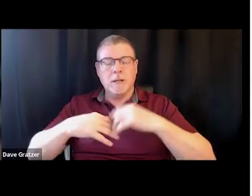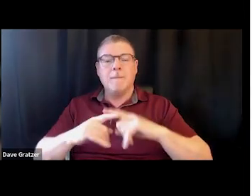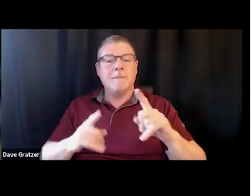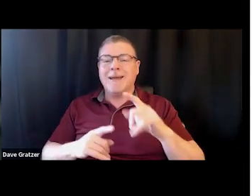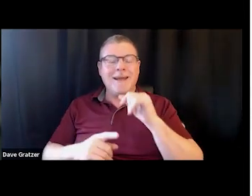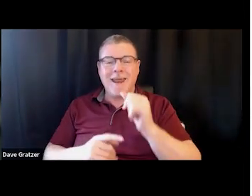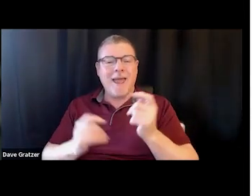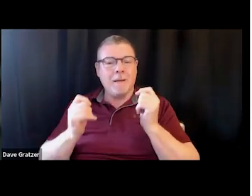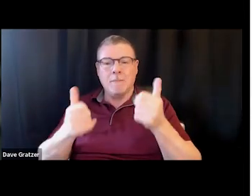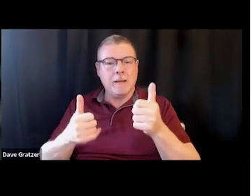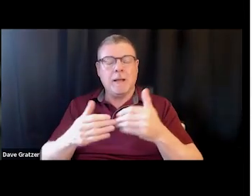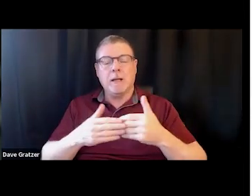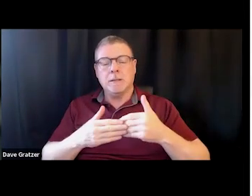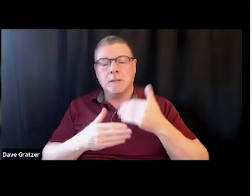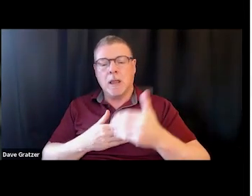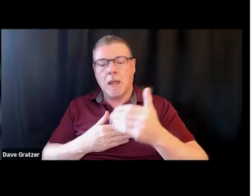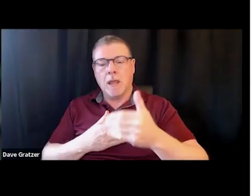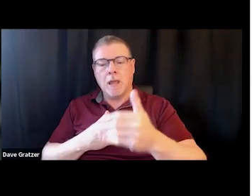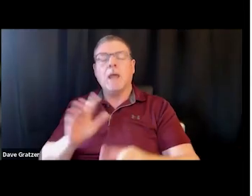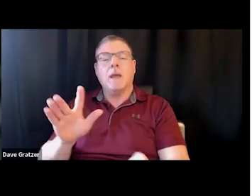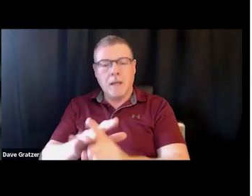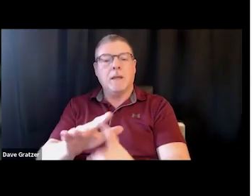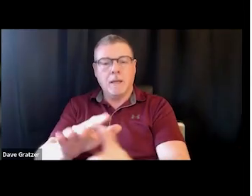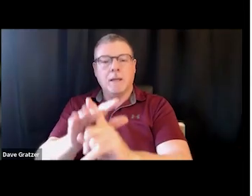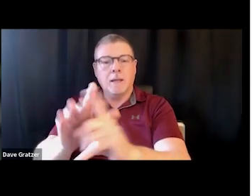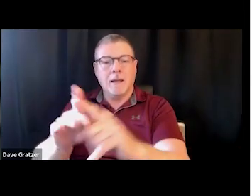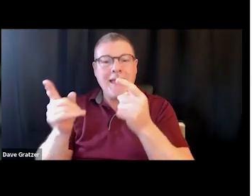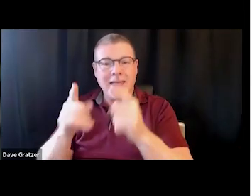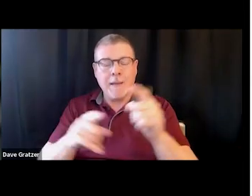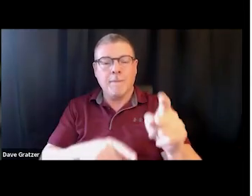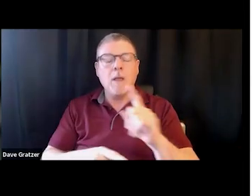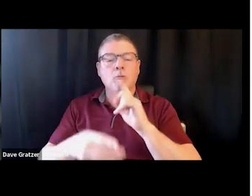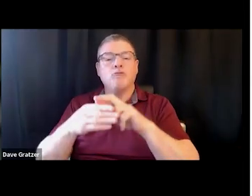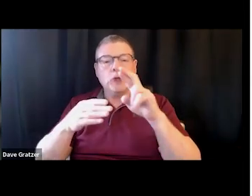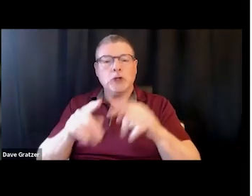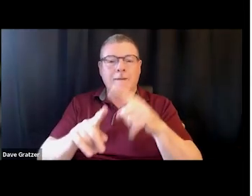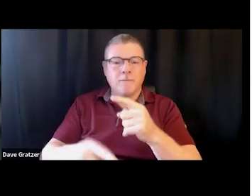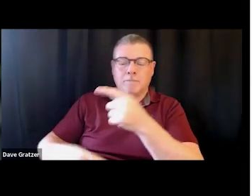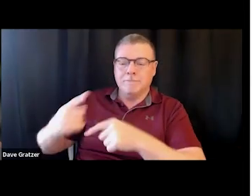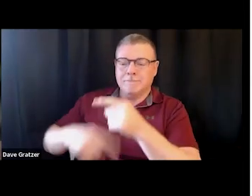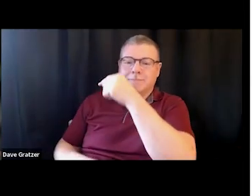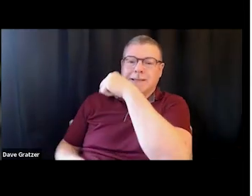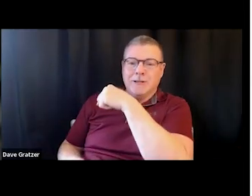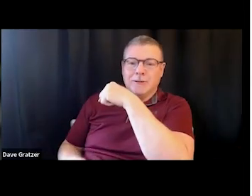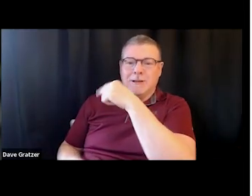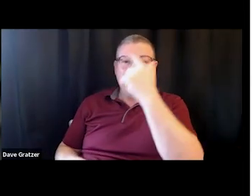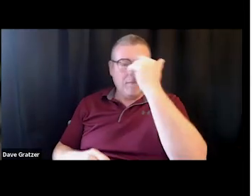Nunca se dio cuenta de que todas las cosas que le sucedían eran resultado de esta lesión cerebral porque sus efectos fueron retrasados.